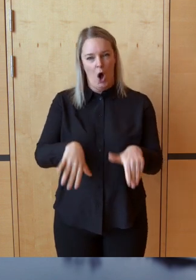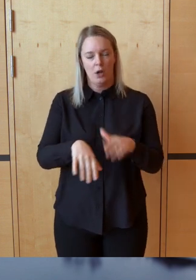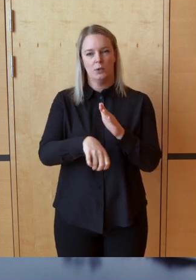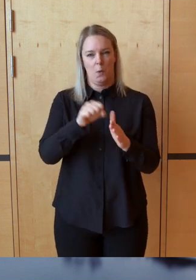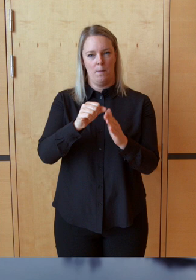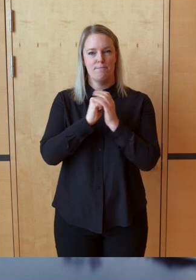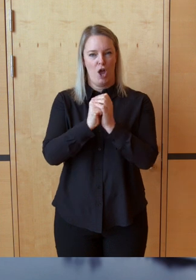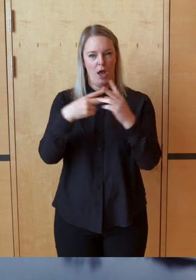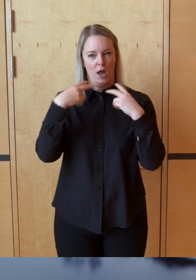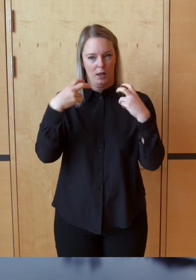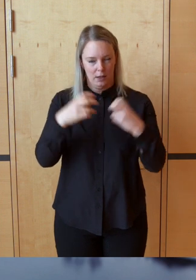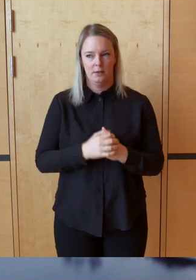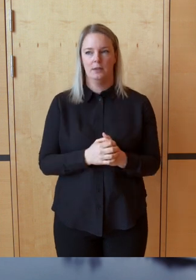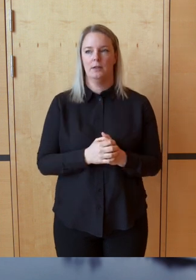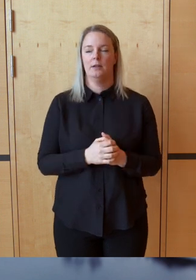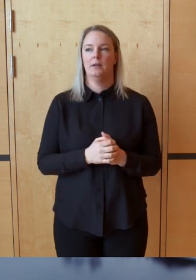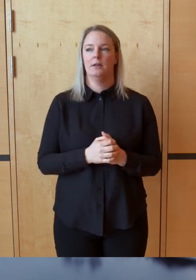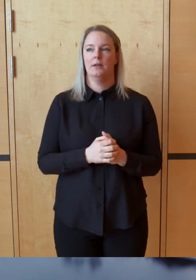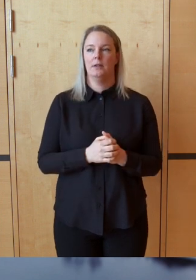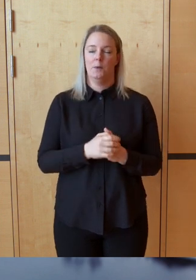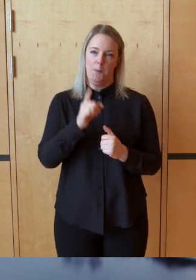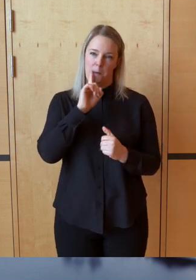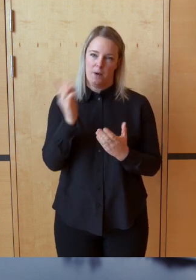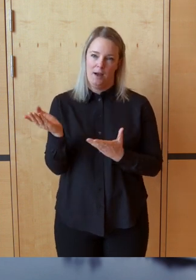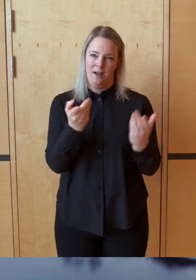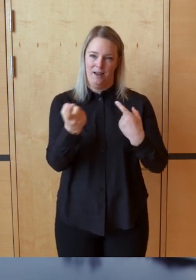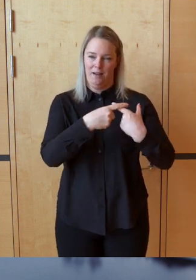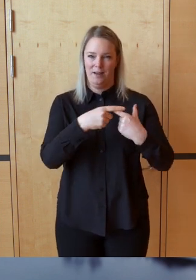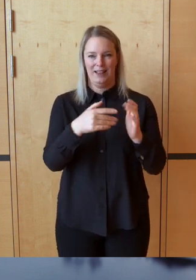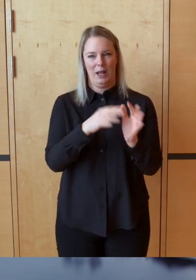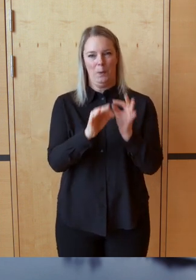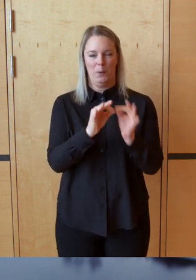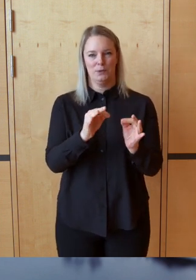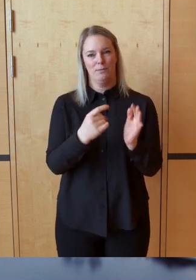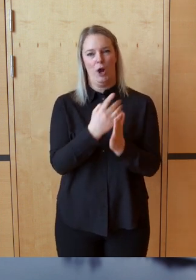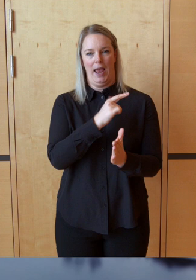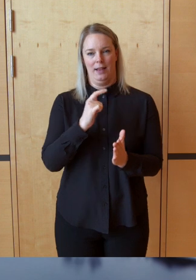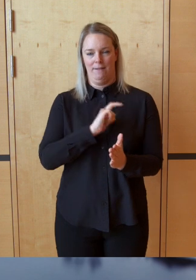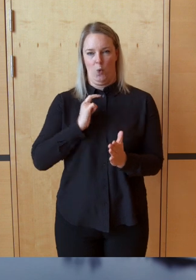Man brukar referera till tex religionsfrihet när man kommer in på de här Frågorna inte mer